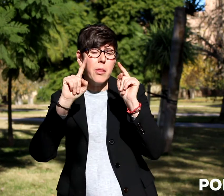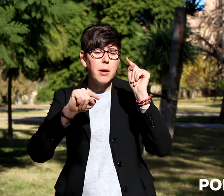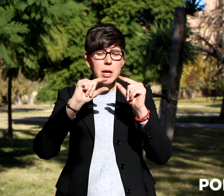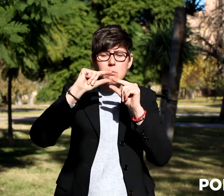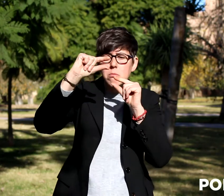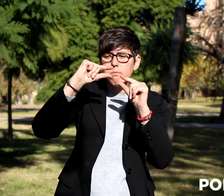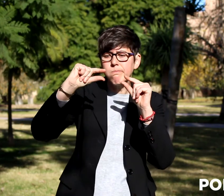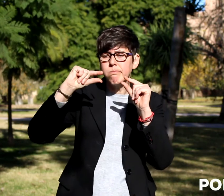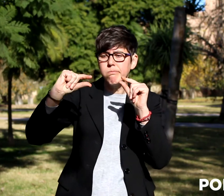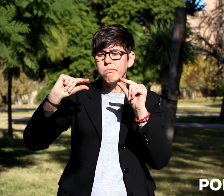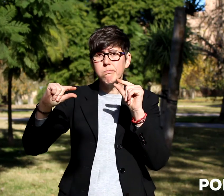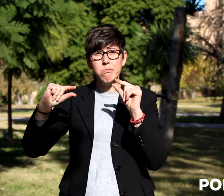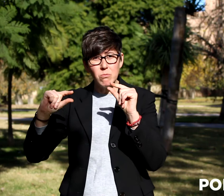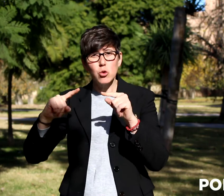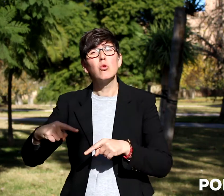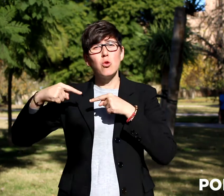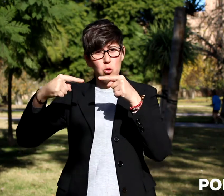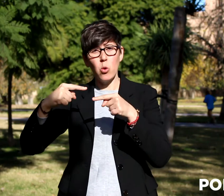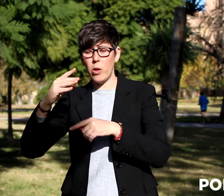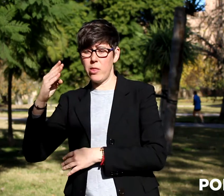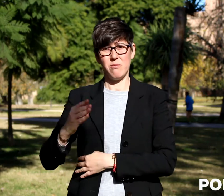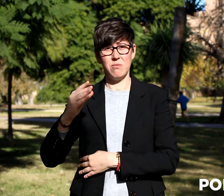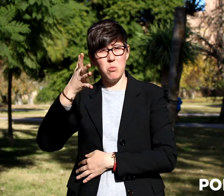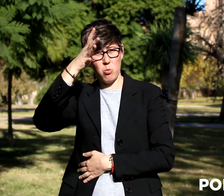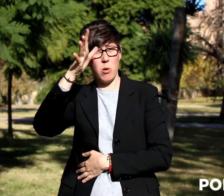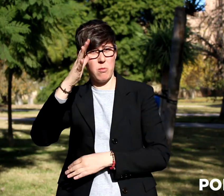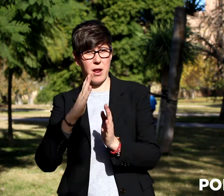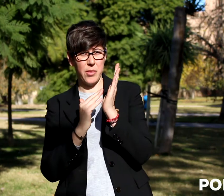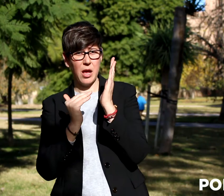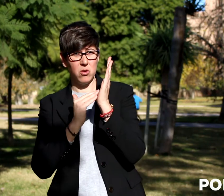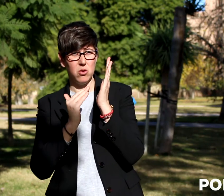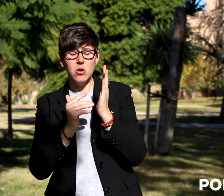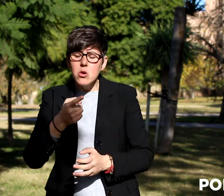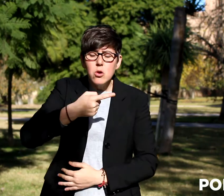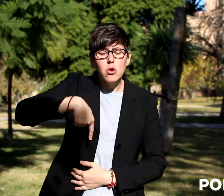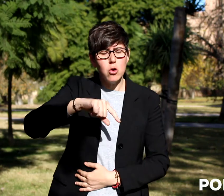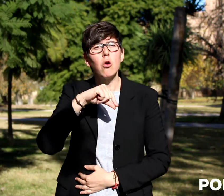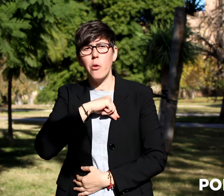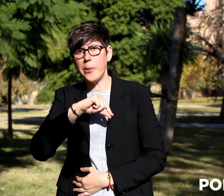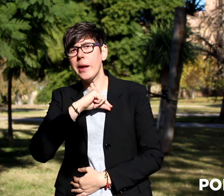Valenciana y esas partidas presupuestarias son muy importantes porque repercuten directamente